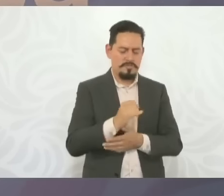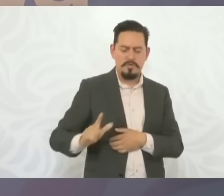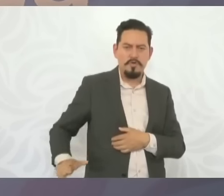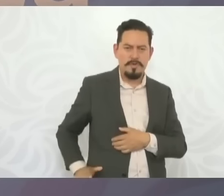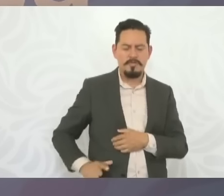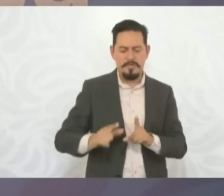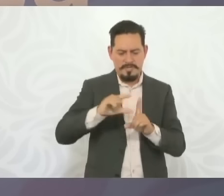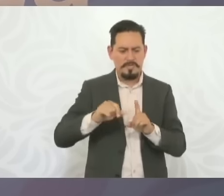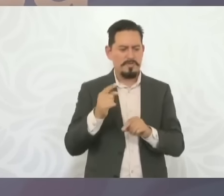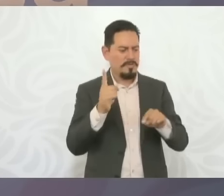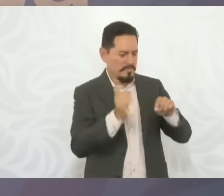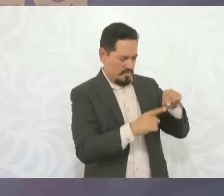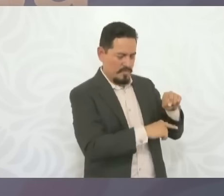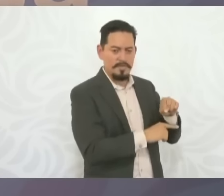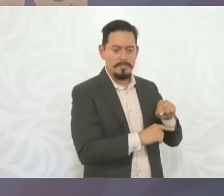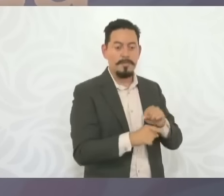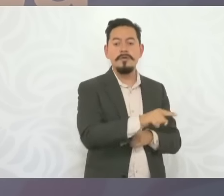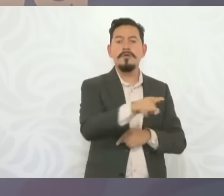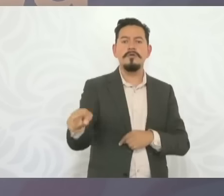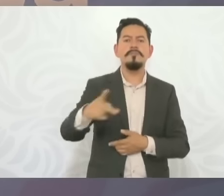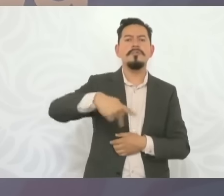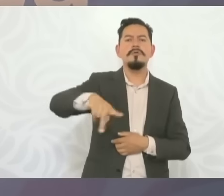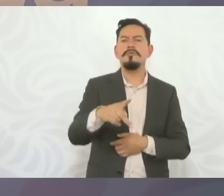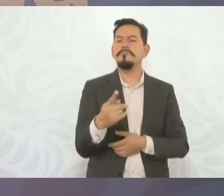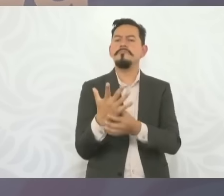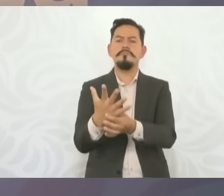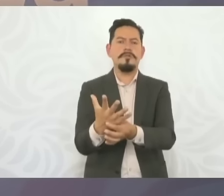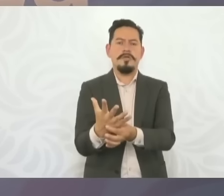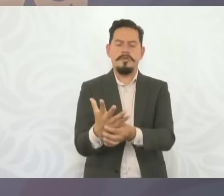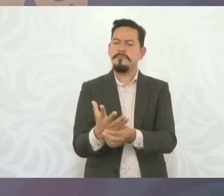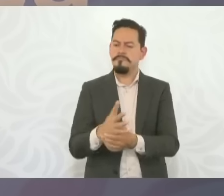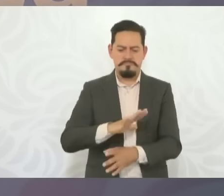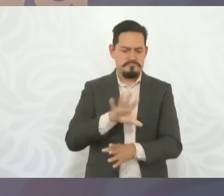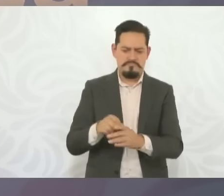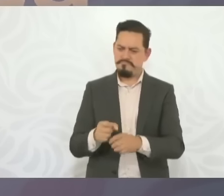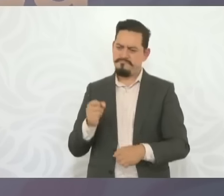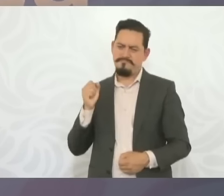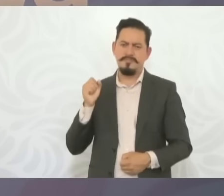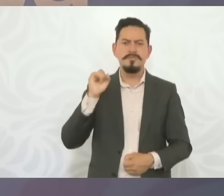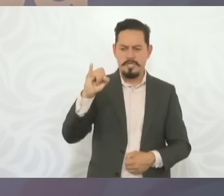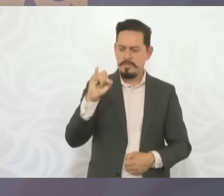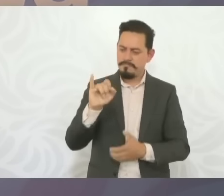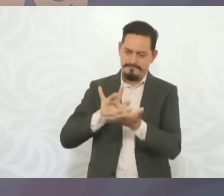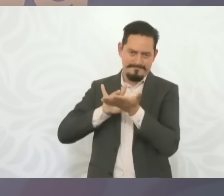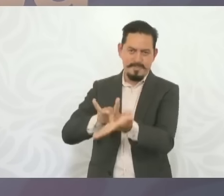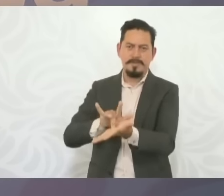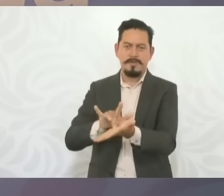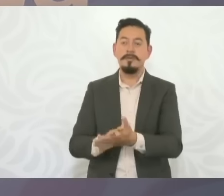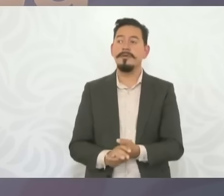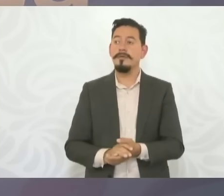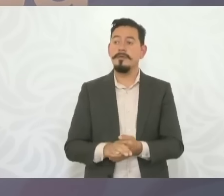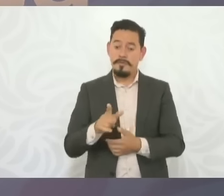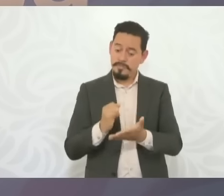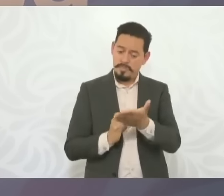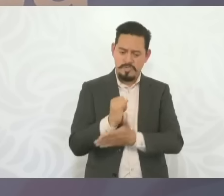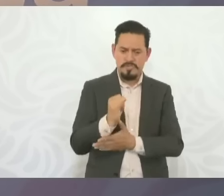dictar y el pueblo respondió con un apoyo total a su presidente. Esta acción valiente, radical y